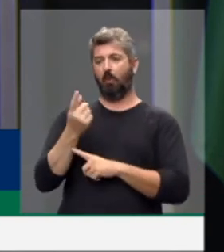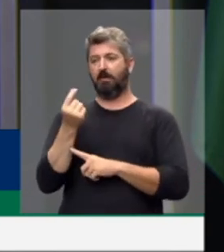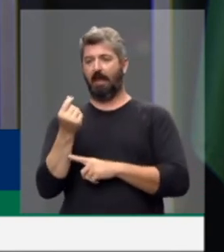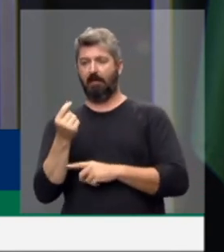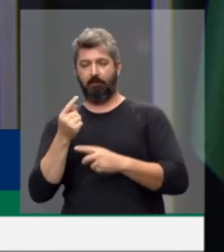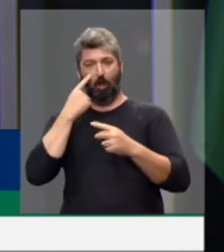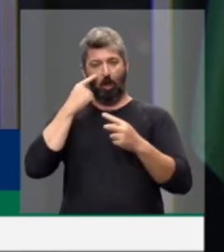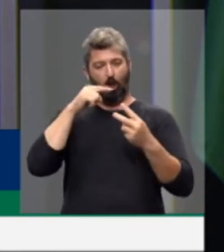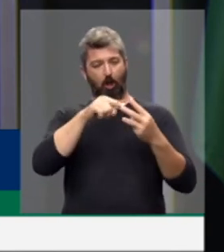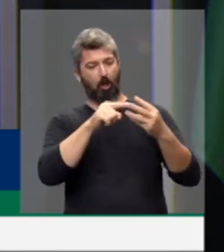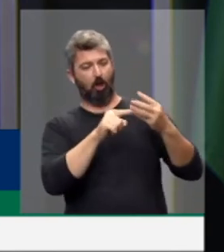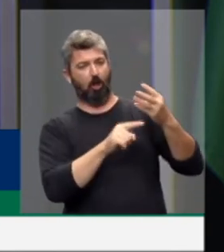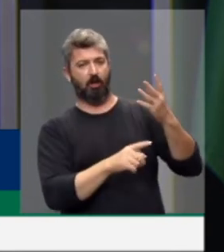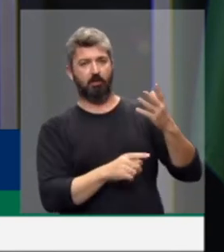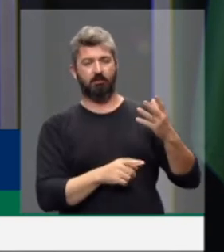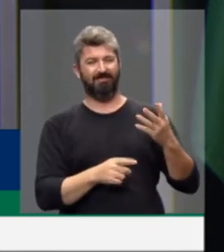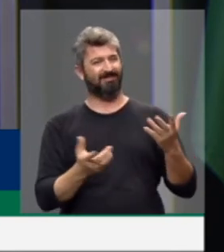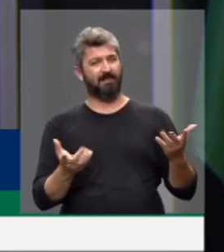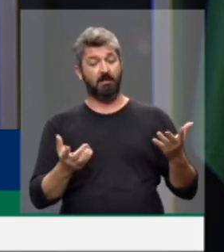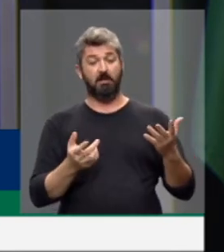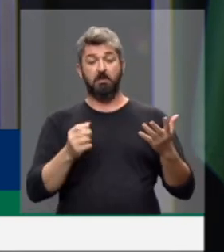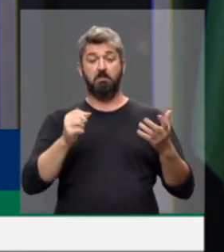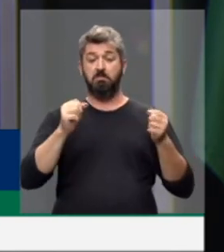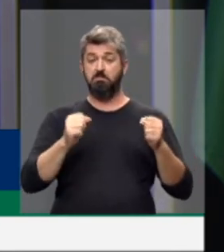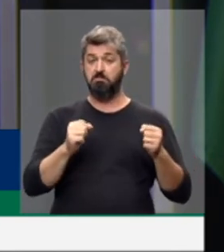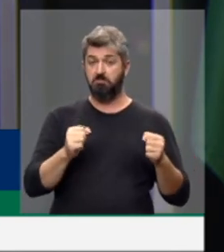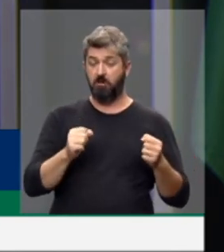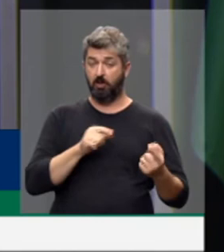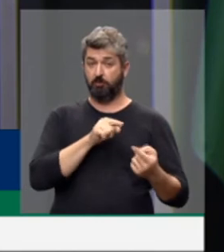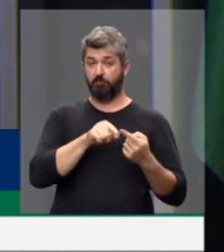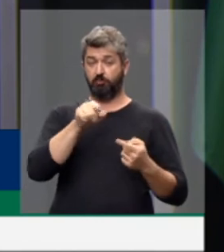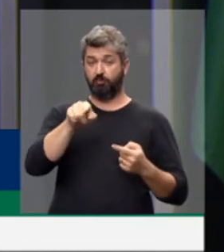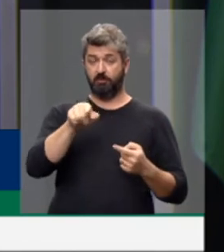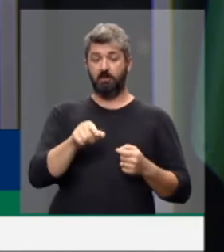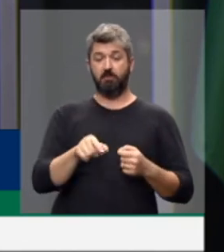TECNOLÓGICA, DO SÉCULO XXI, E AÍ, VEM AQUELES QUE QUEREM